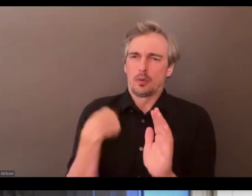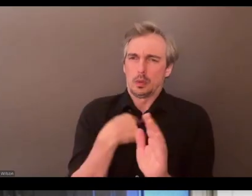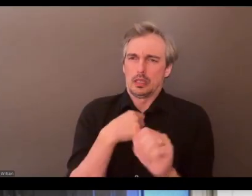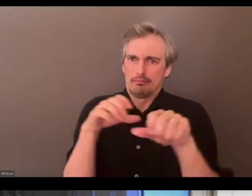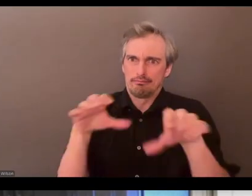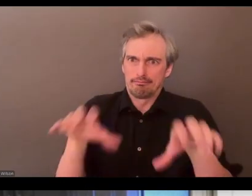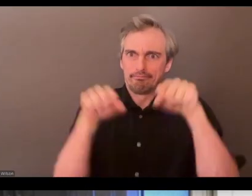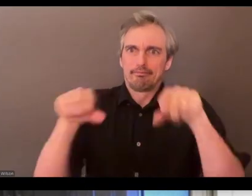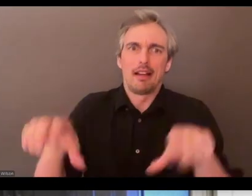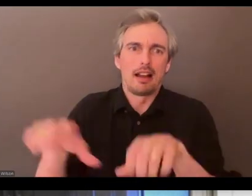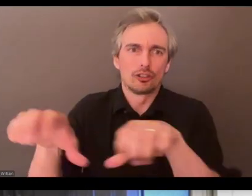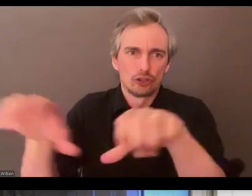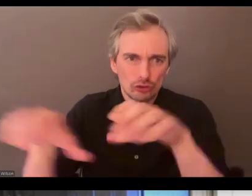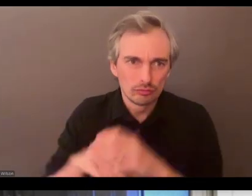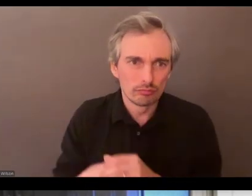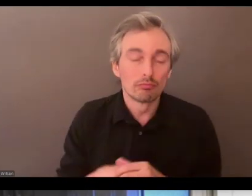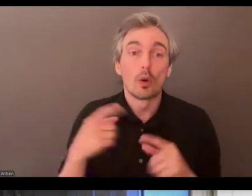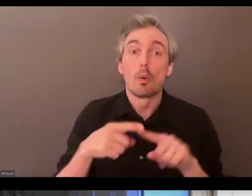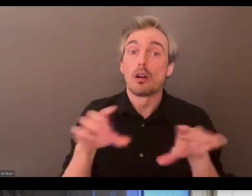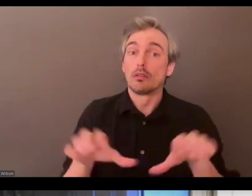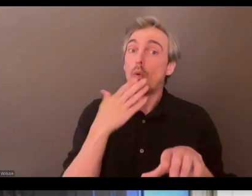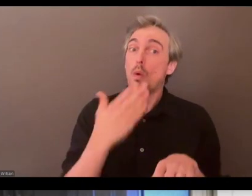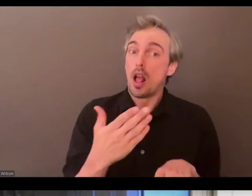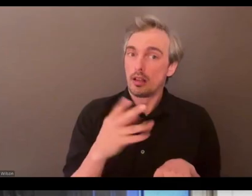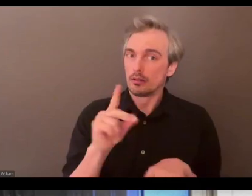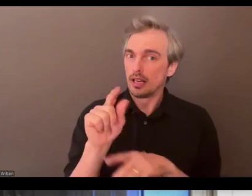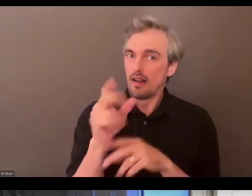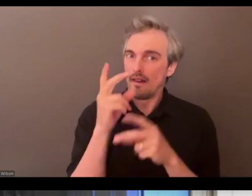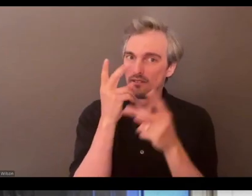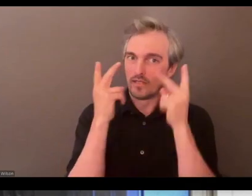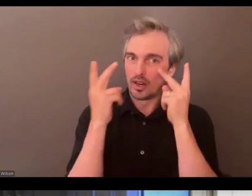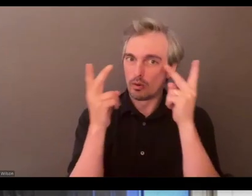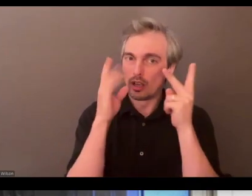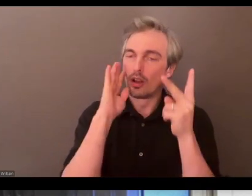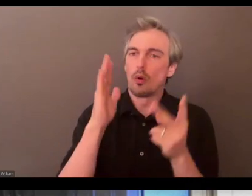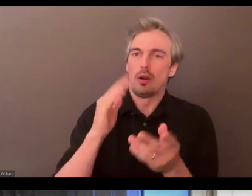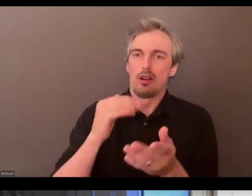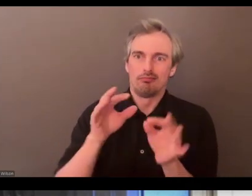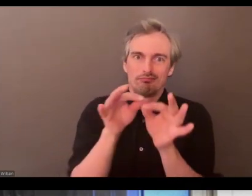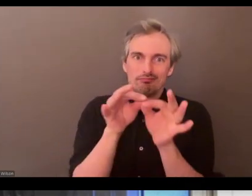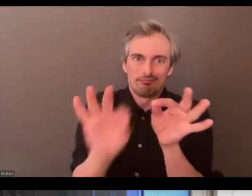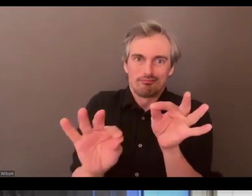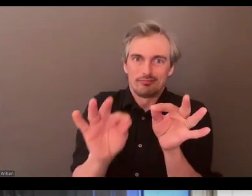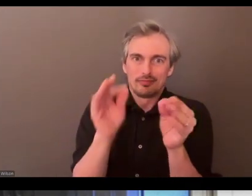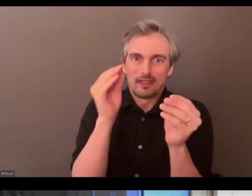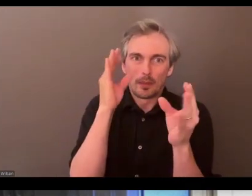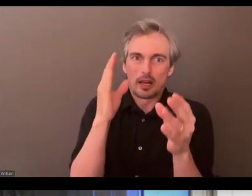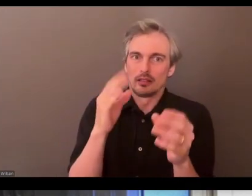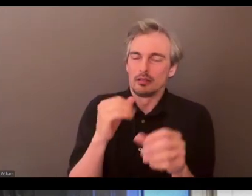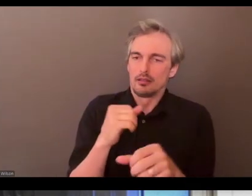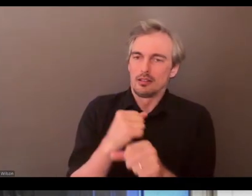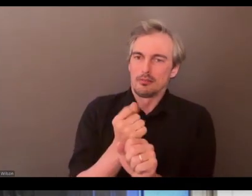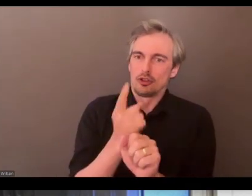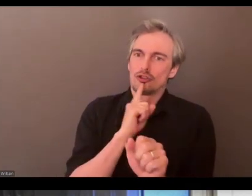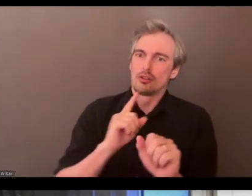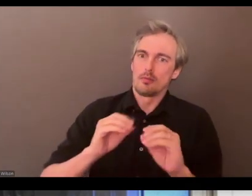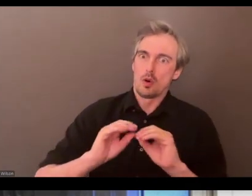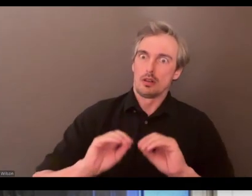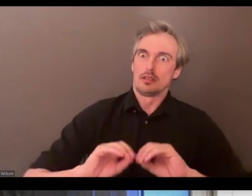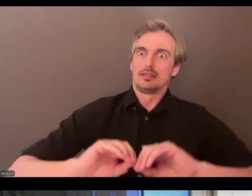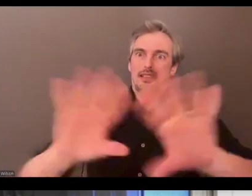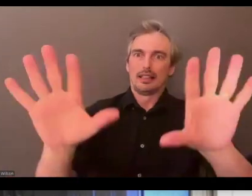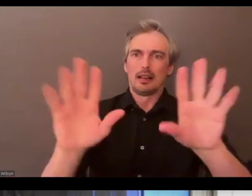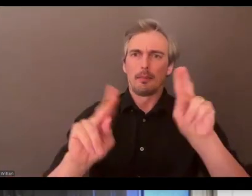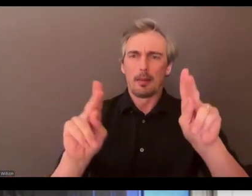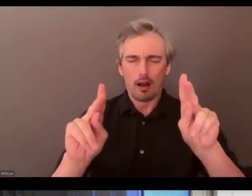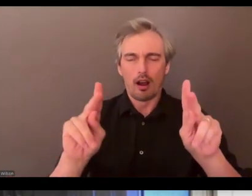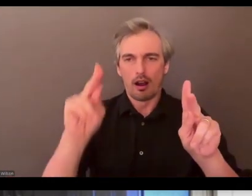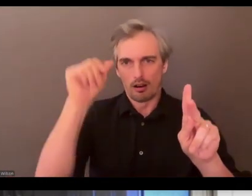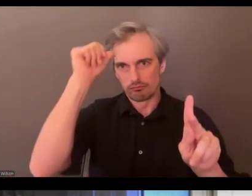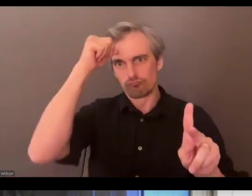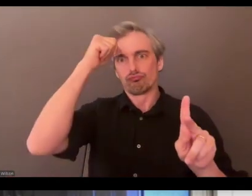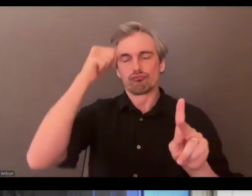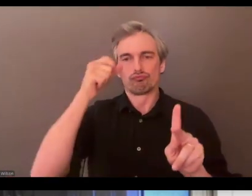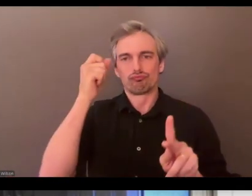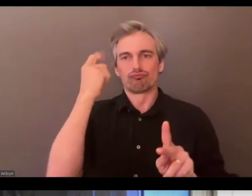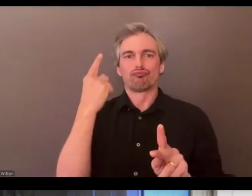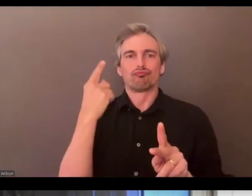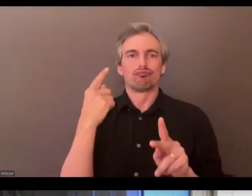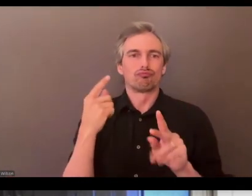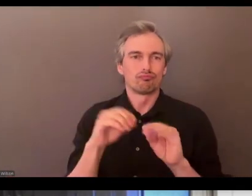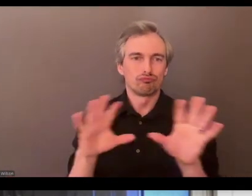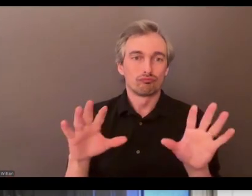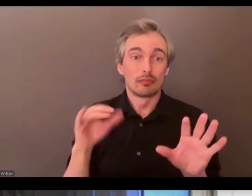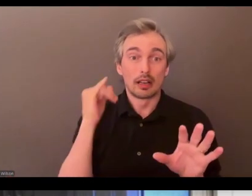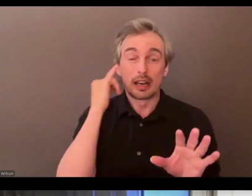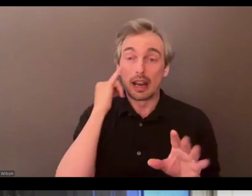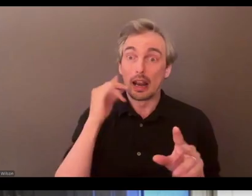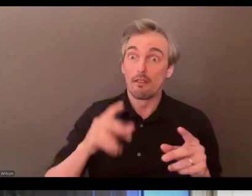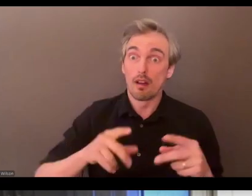逆に、デ ータをうまく扱わなかったり、アクセシビリティを考慮しなかっ たりすると、意味が曖昧になり、意思決定から人々を排除してしまいます。